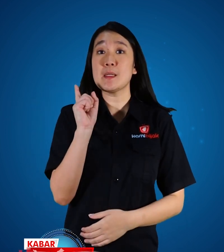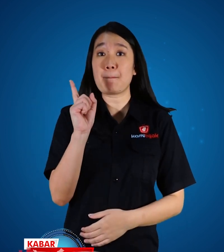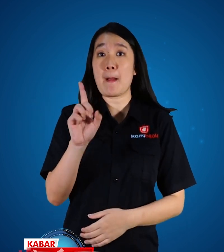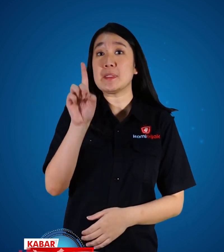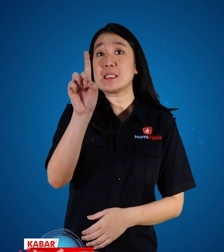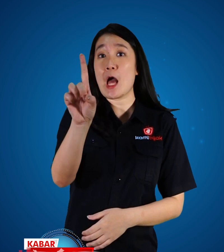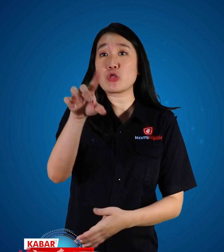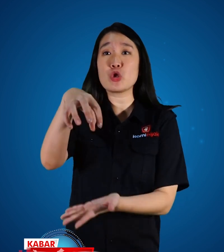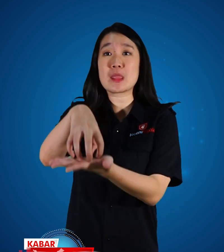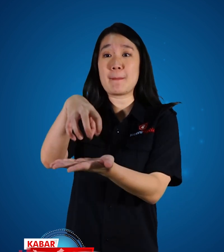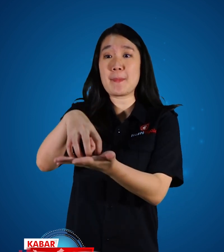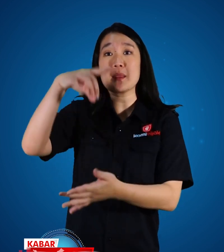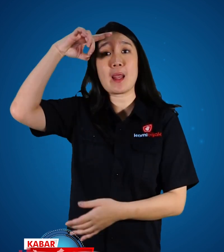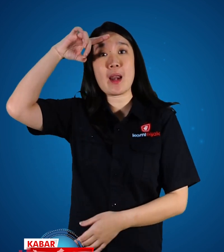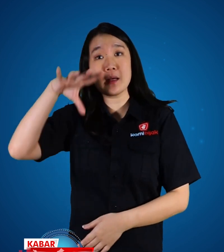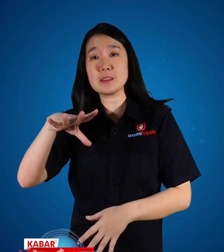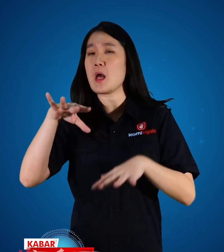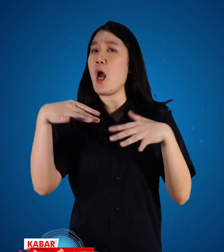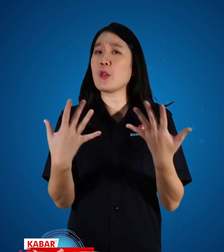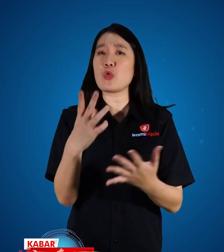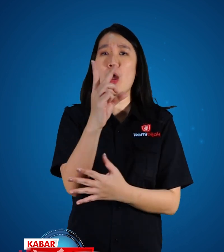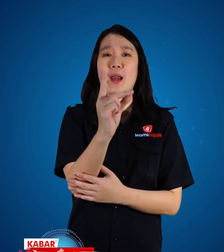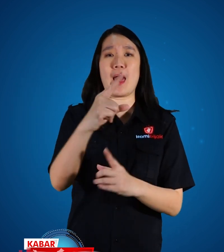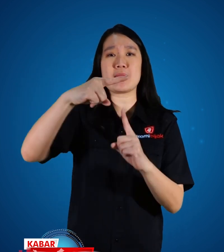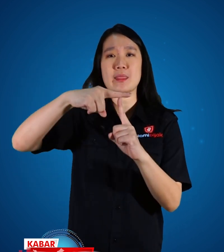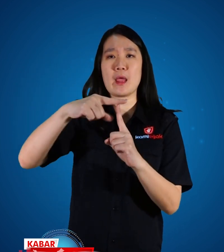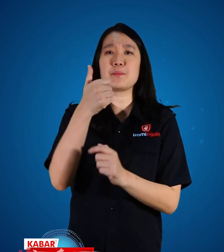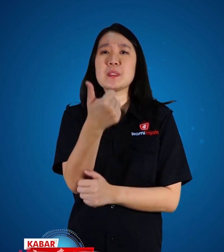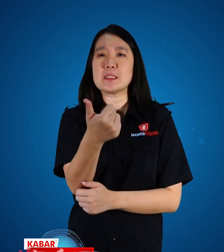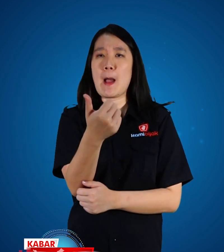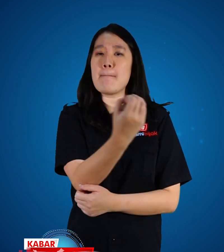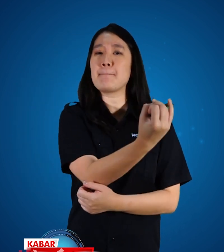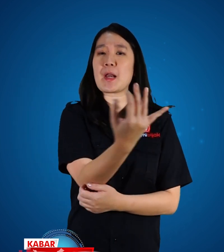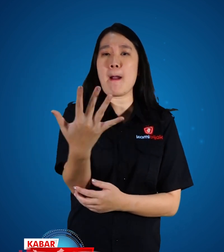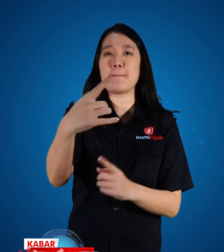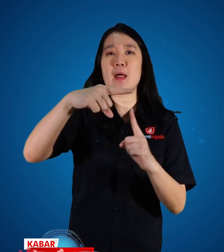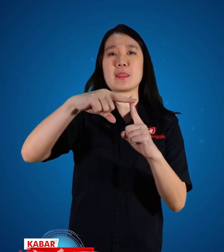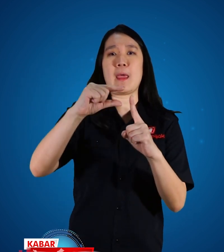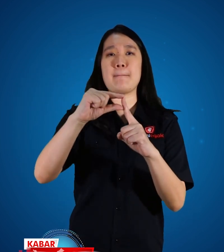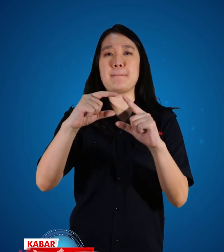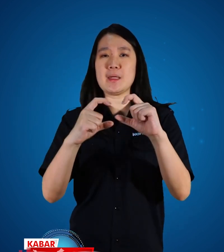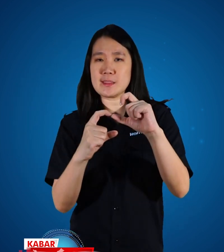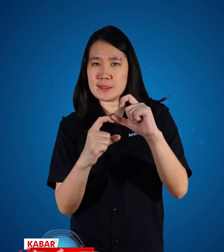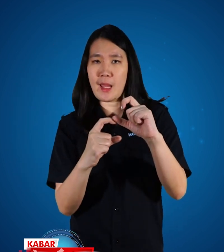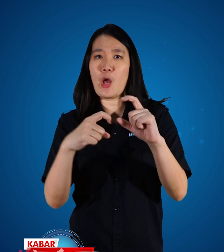Sebab satu tempat di desa atau RT bisa beberapa TPS